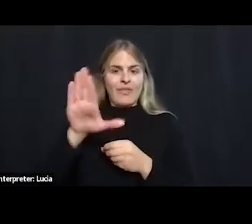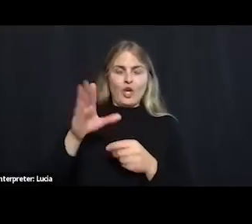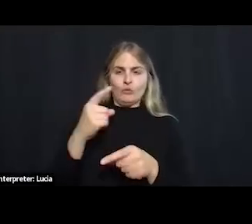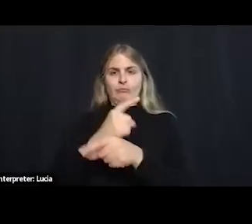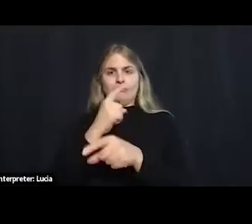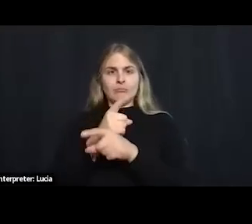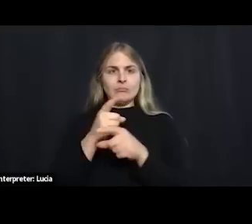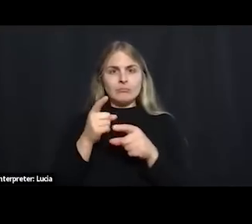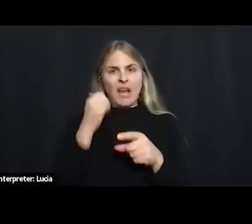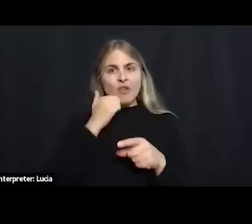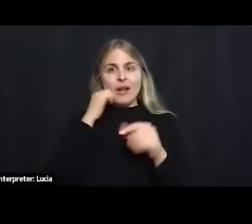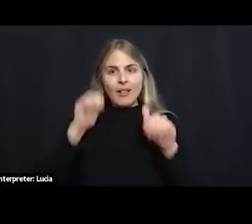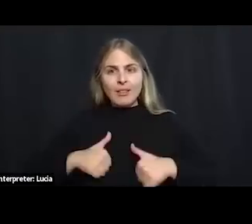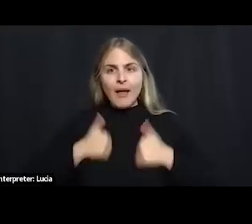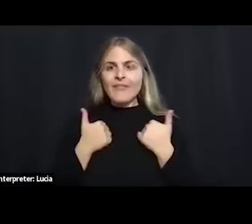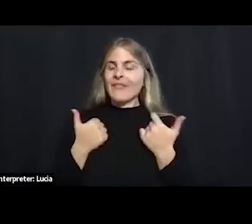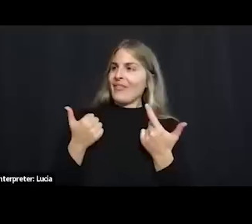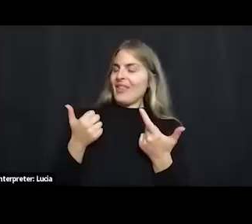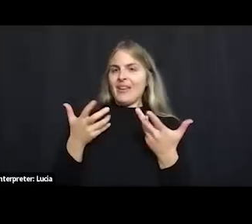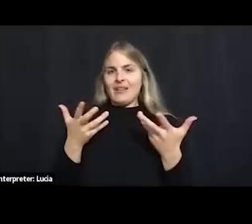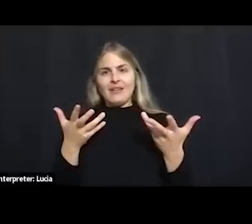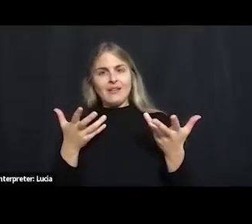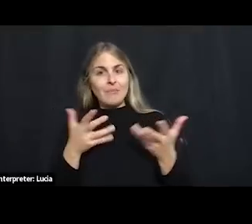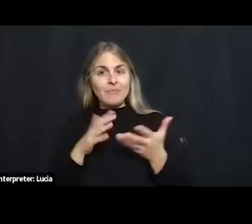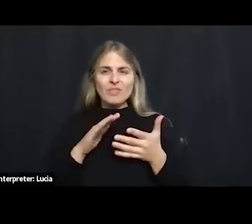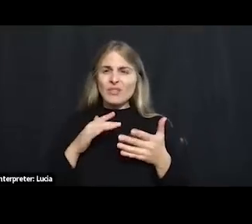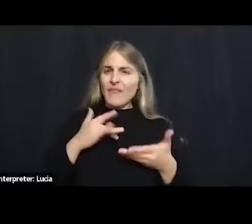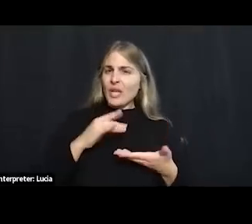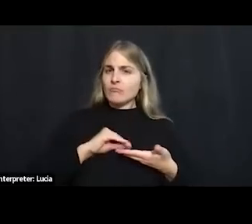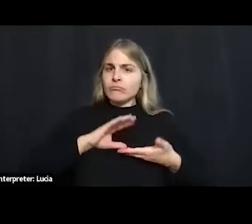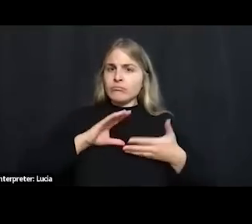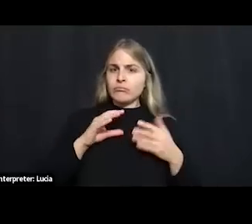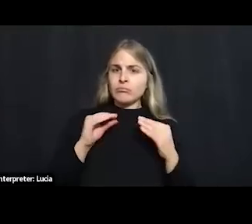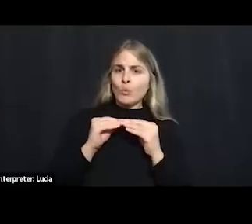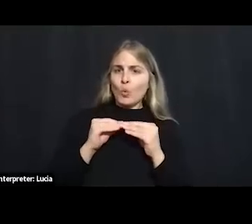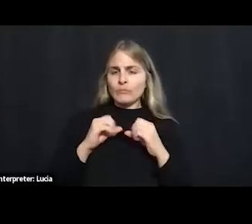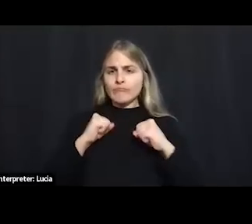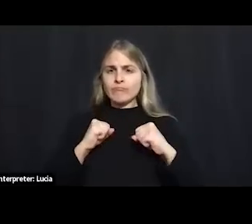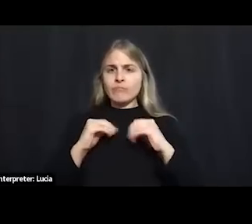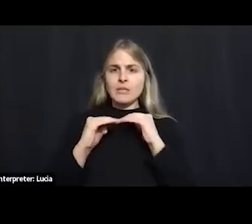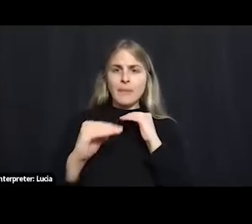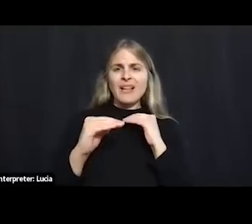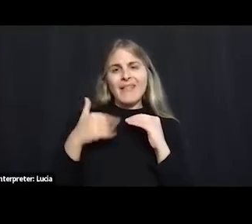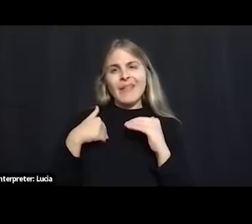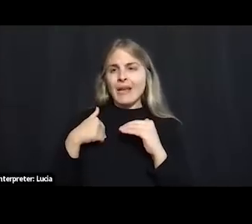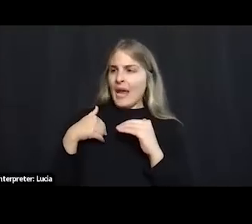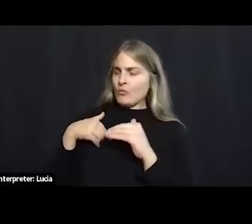que pueden ayudar a una persona a sentir estabilidad y a confiar en los demás. Estas son cosas como, cuando estás en la comunidad...